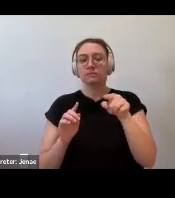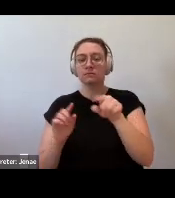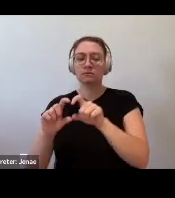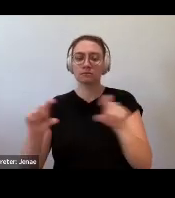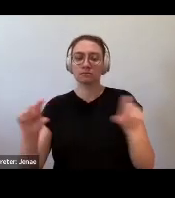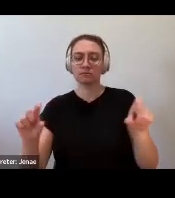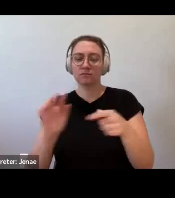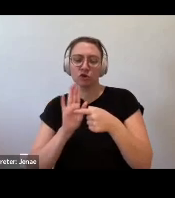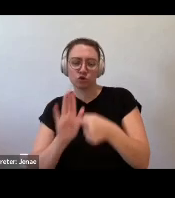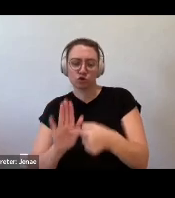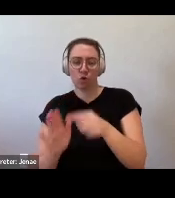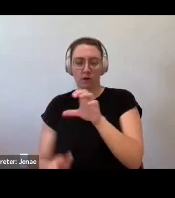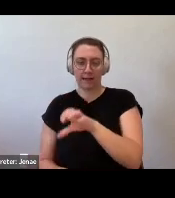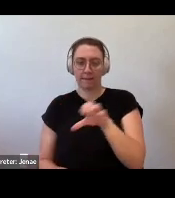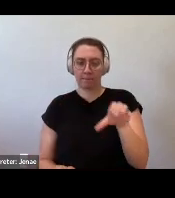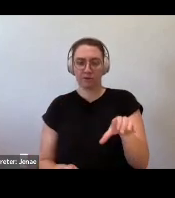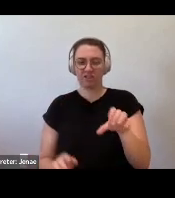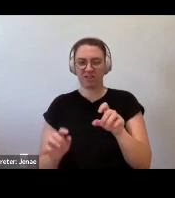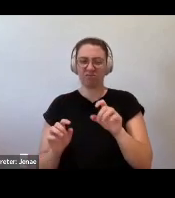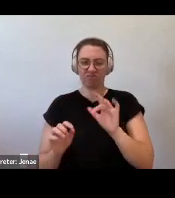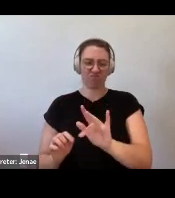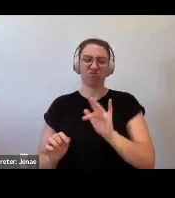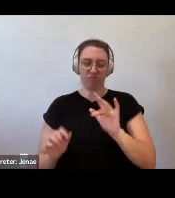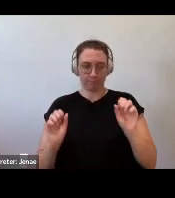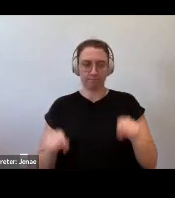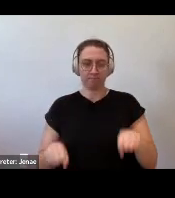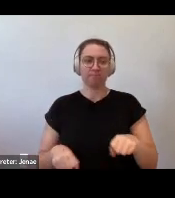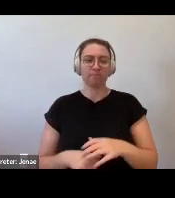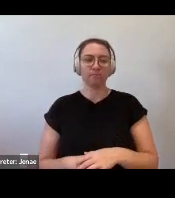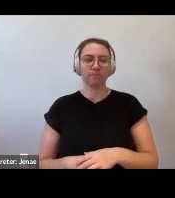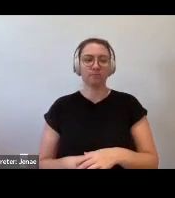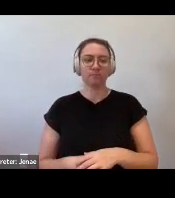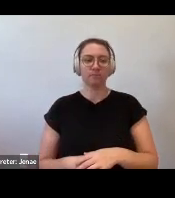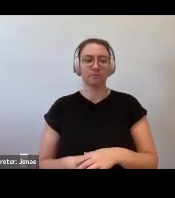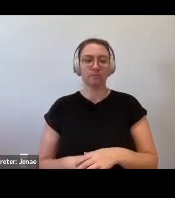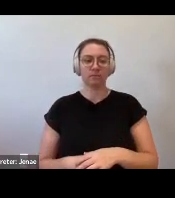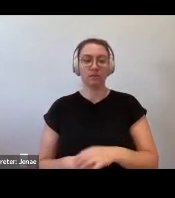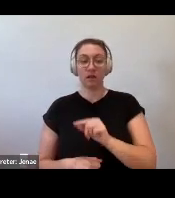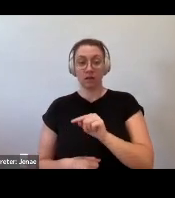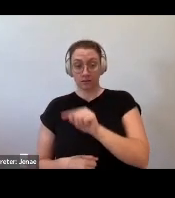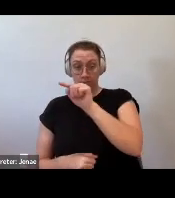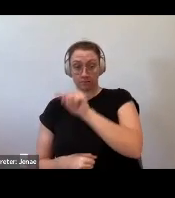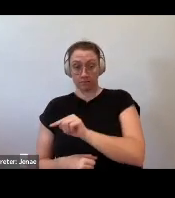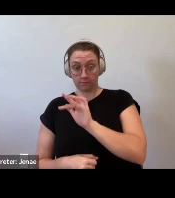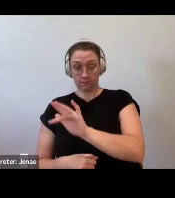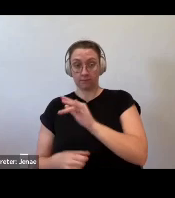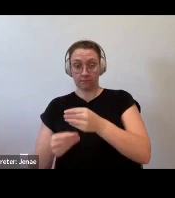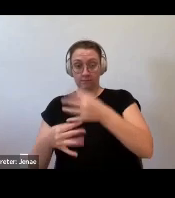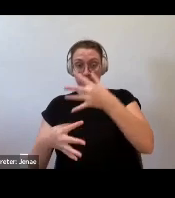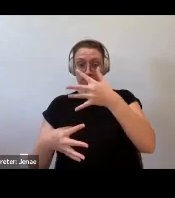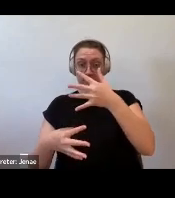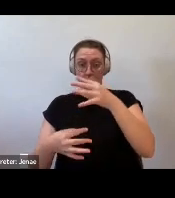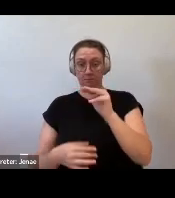ícono de subtítulos en la parte inferior del menú de Zoom y seleccionando la flecha. Esto abre un menú donde se selecciona